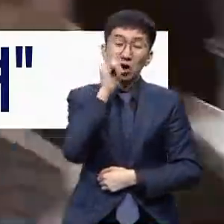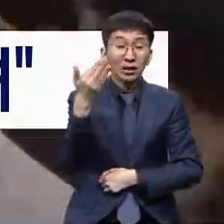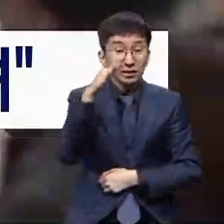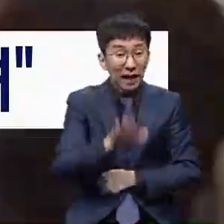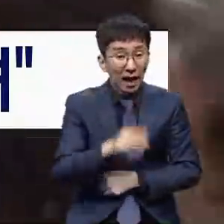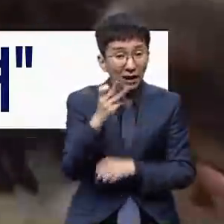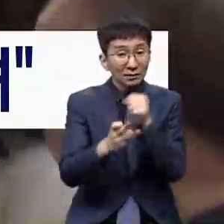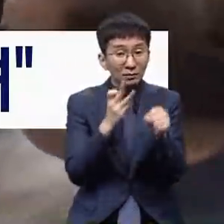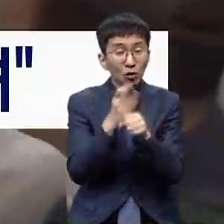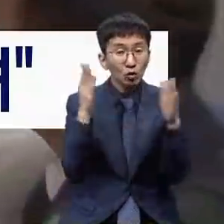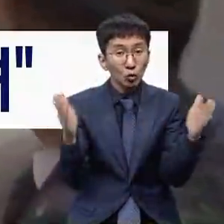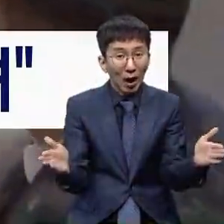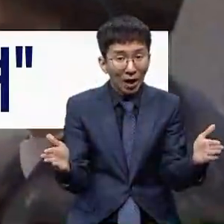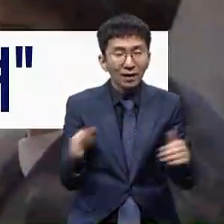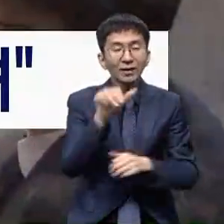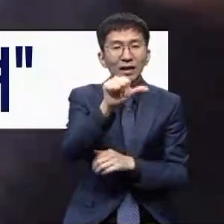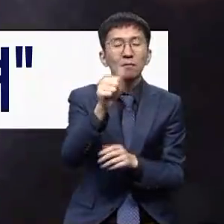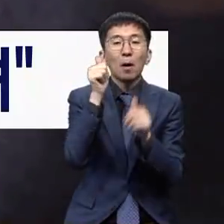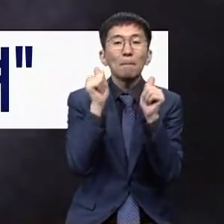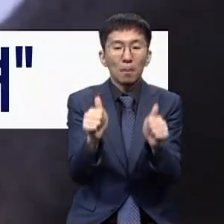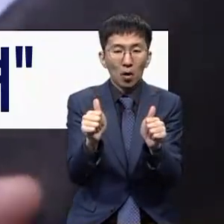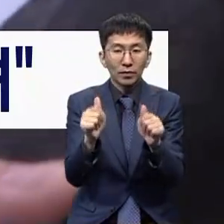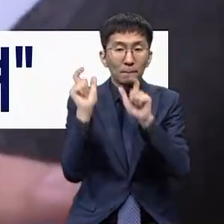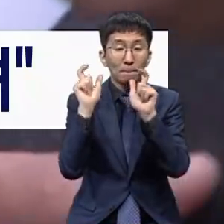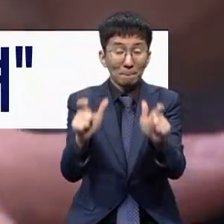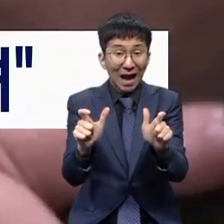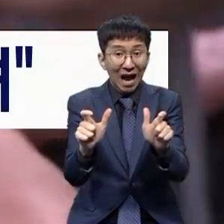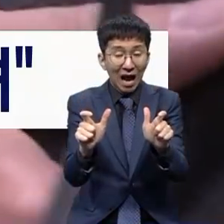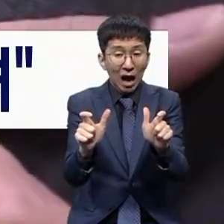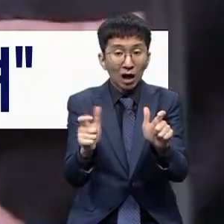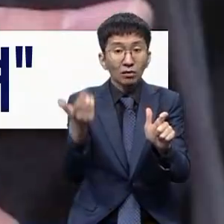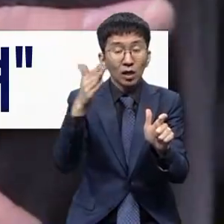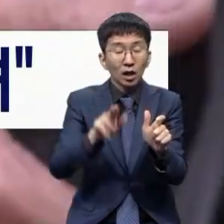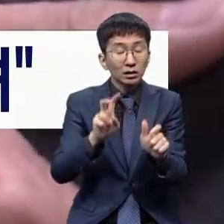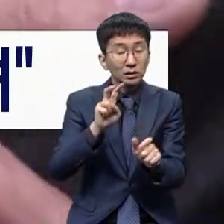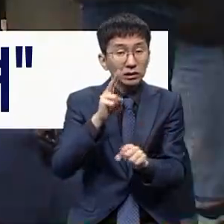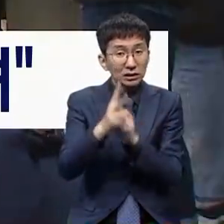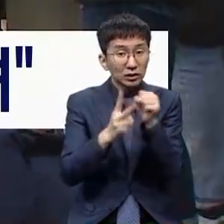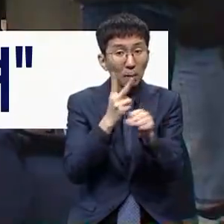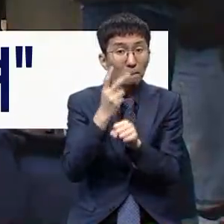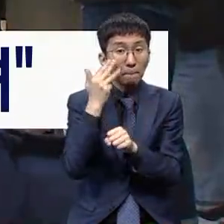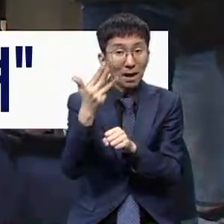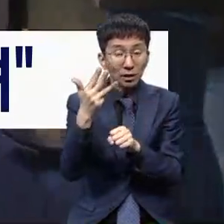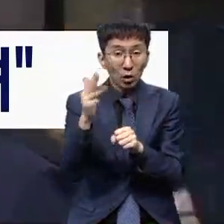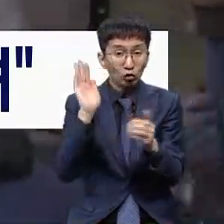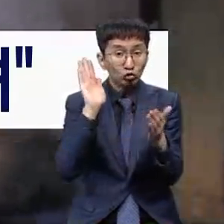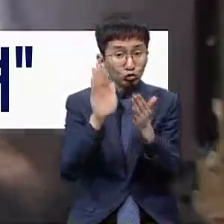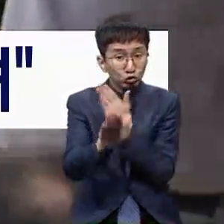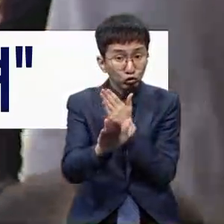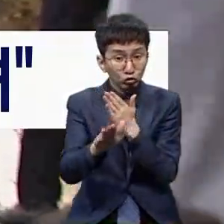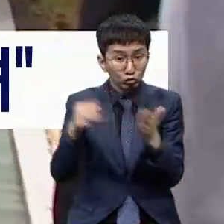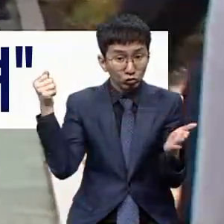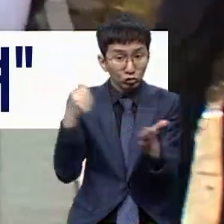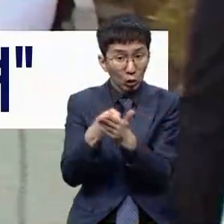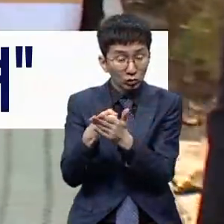동안 다섯 차례 재판을 거쳐 확정한 대법원 판결을 2년 8개월 만에 뒤집은 건 매우 이례적입니다.